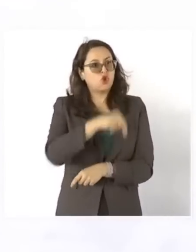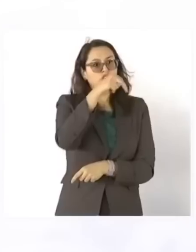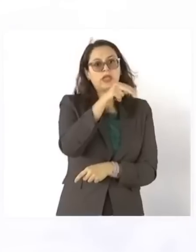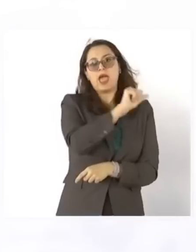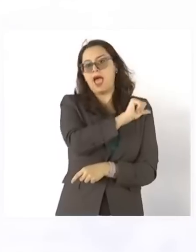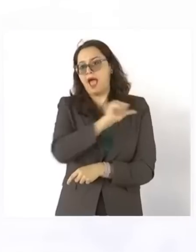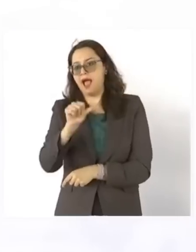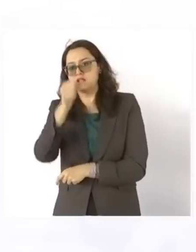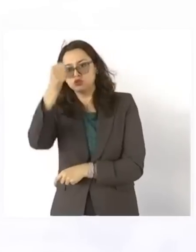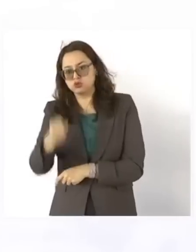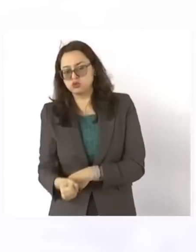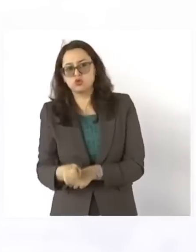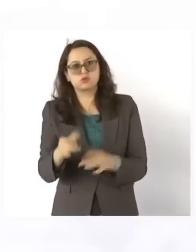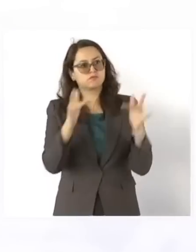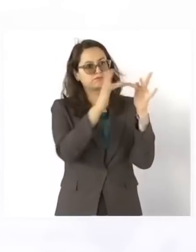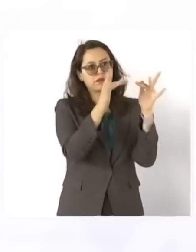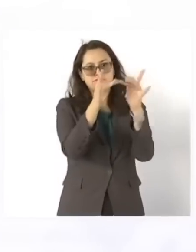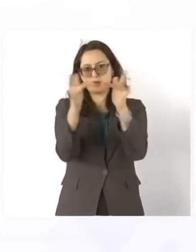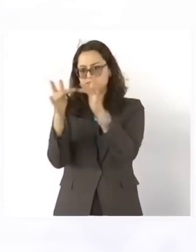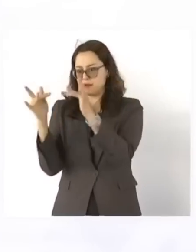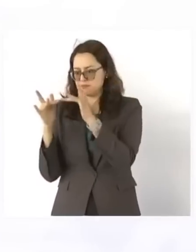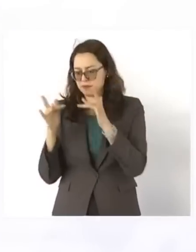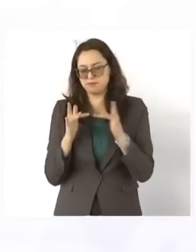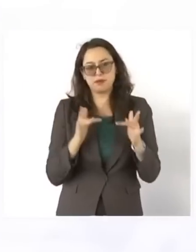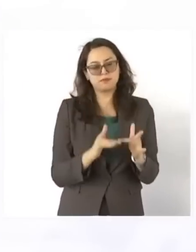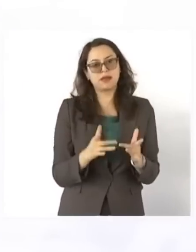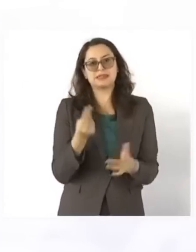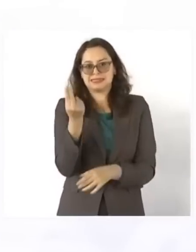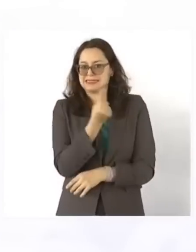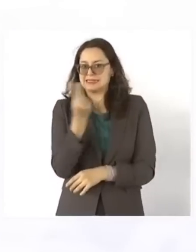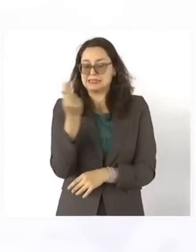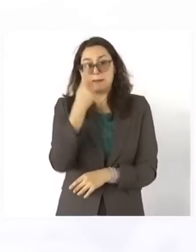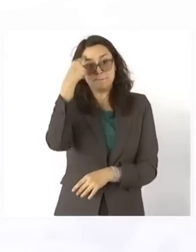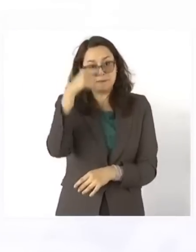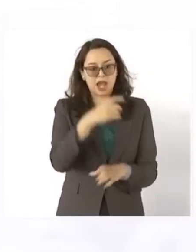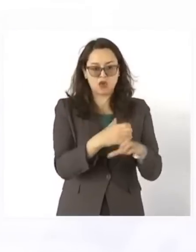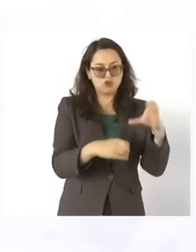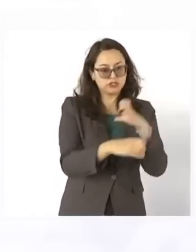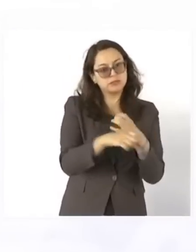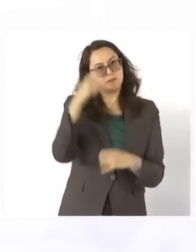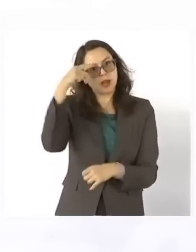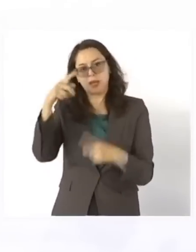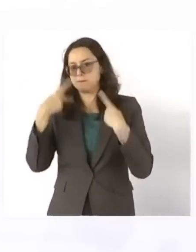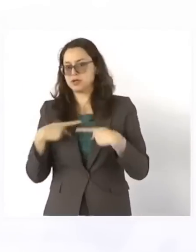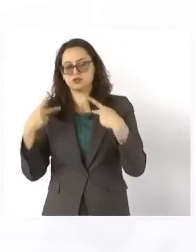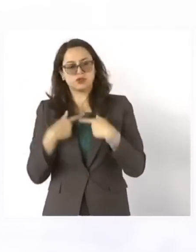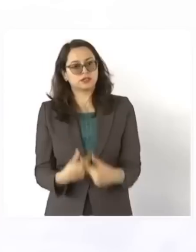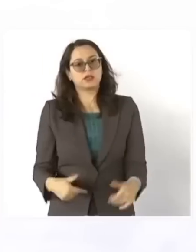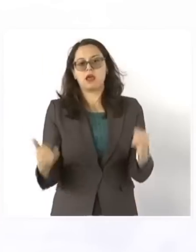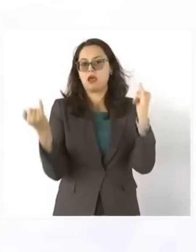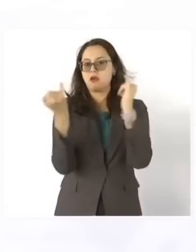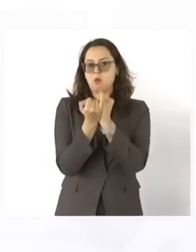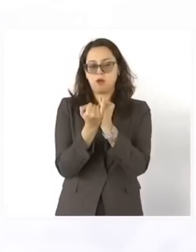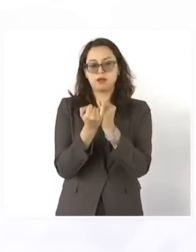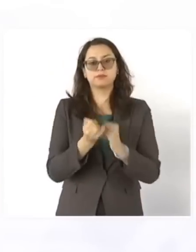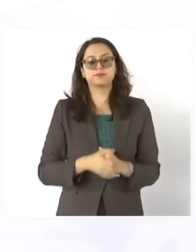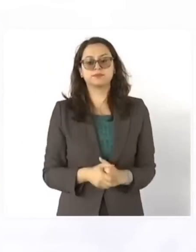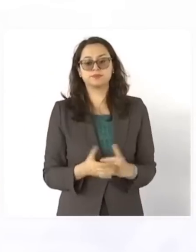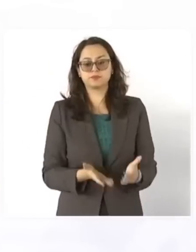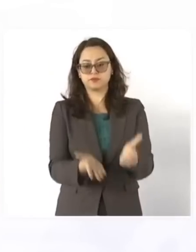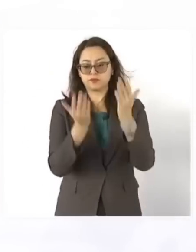mejorando las condiciones de conectividad en el país para la mercancía Y para pasajeros adelante